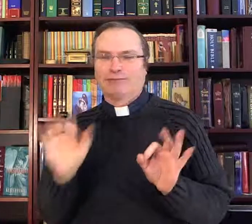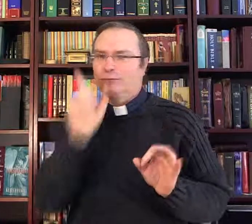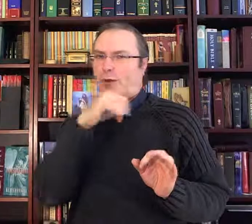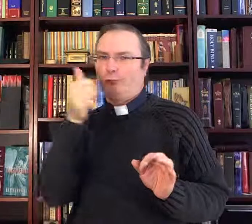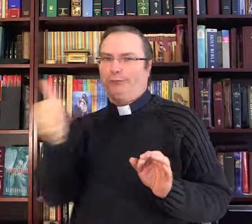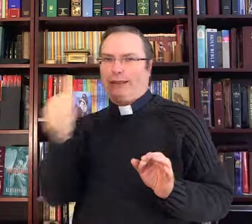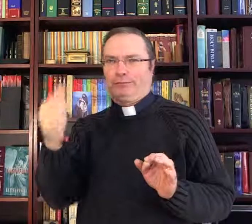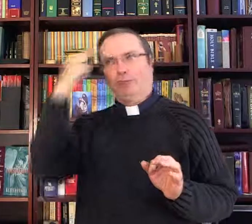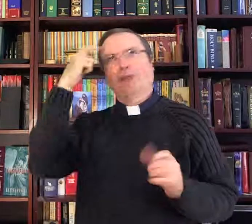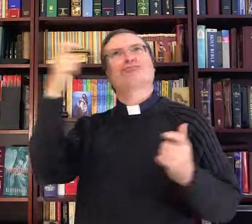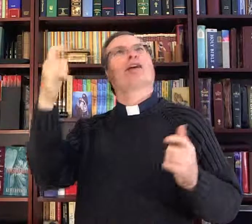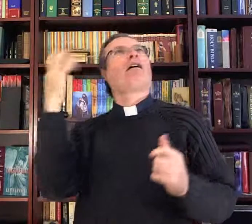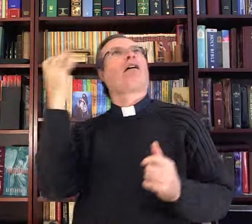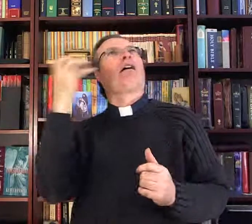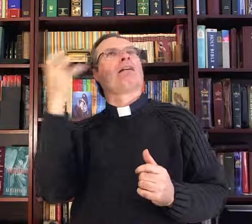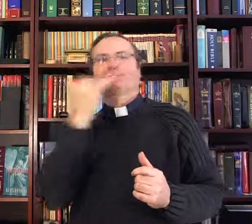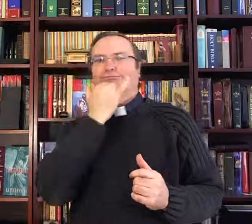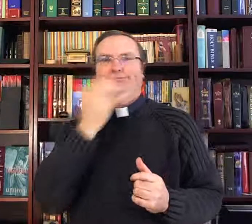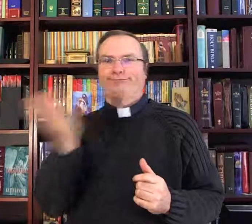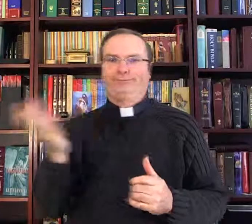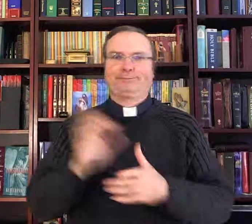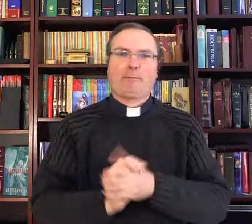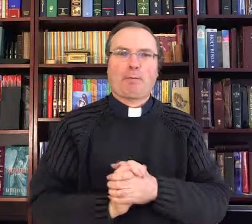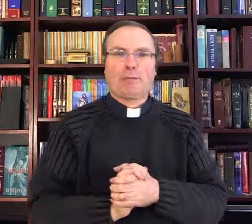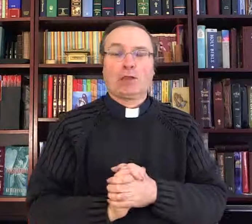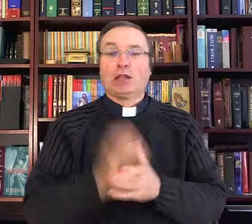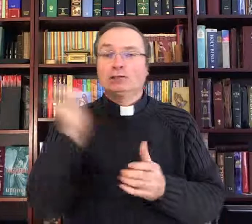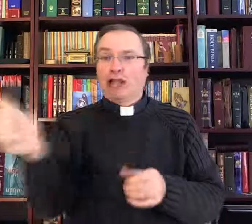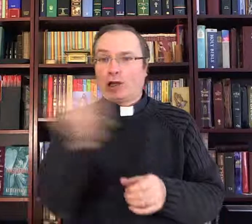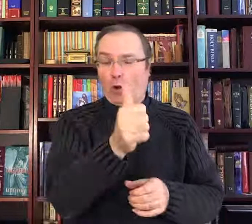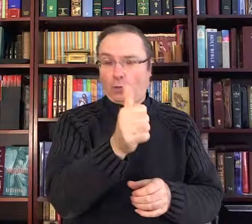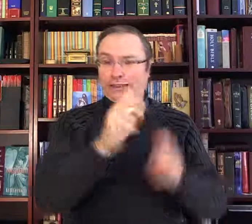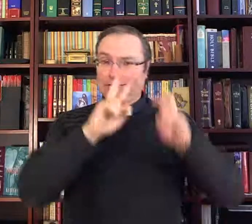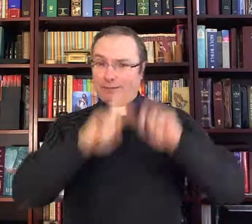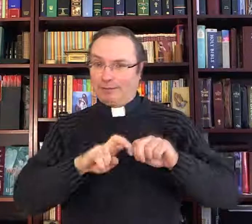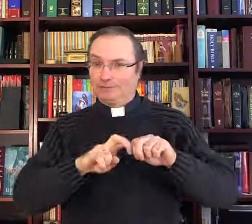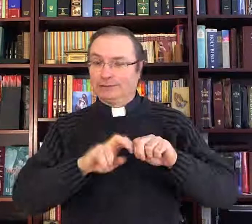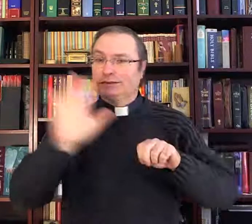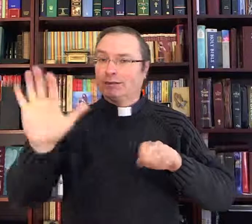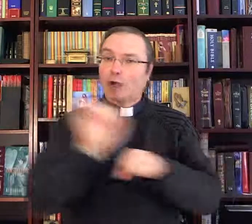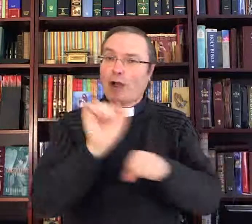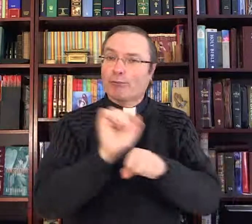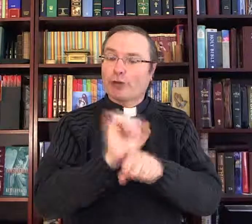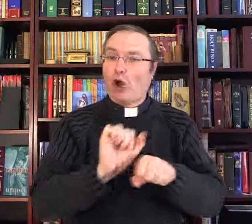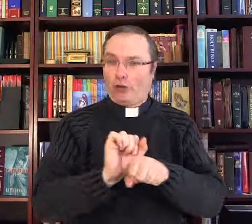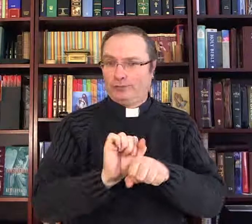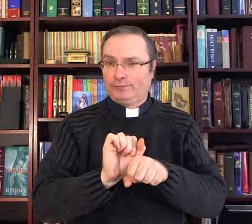il se trompe lui-même. Se trompe en se croyant grand Que chacun examine ses propres œuvres,